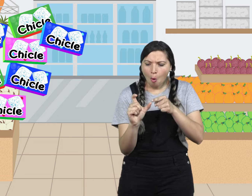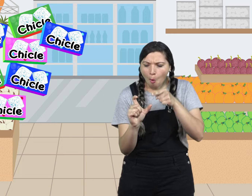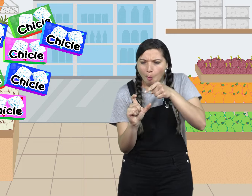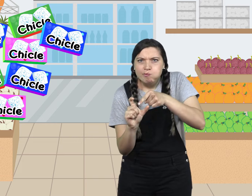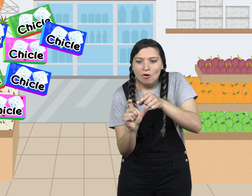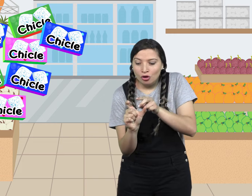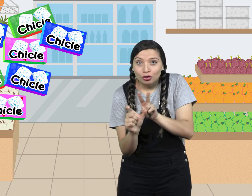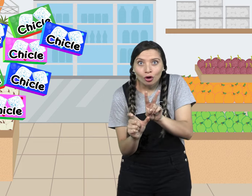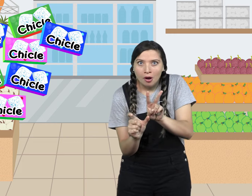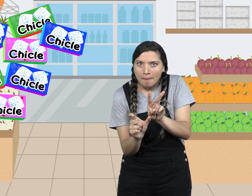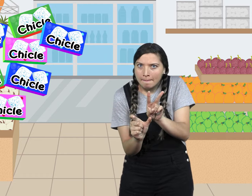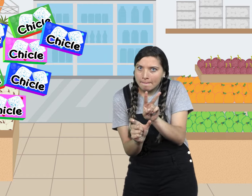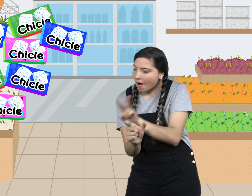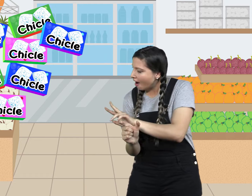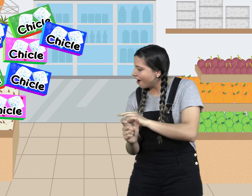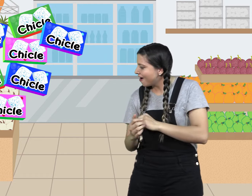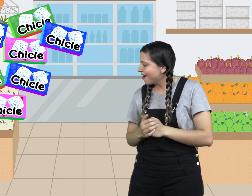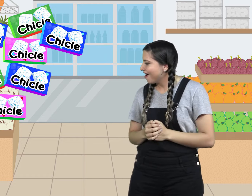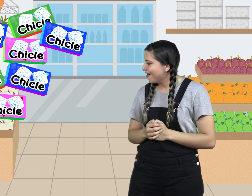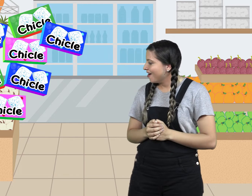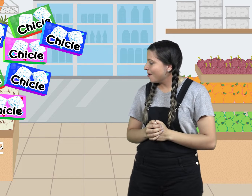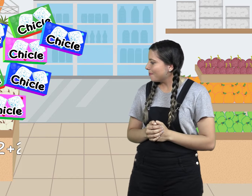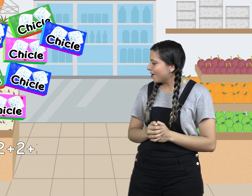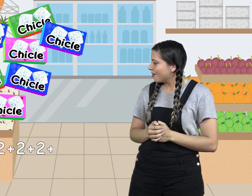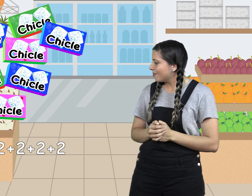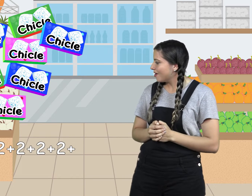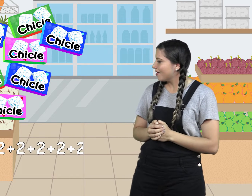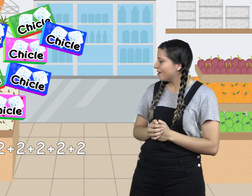Si sumamos de esta manera…